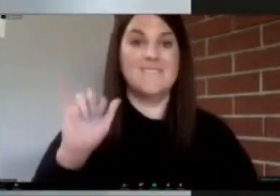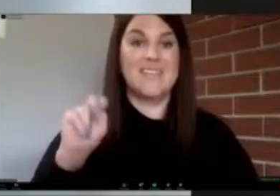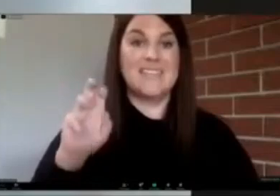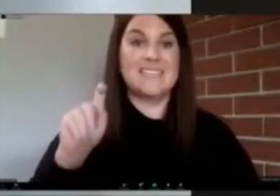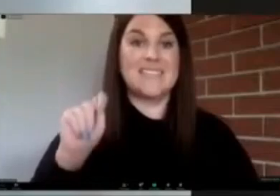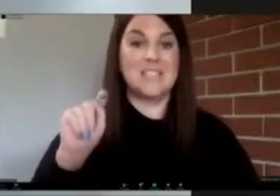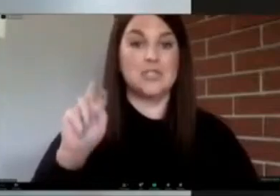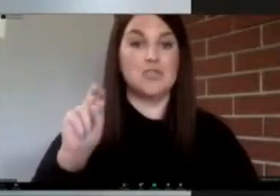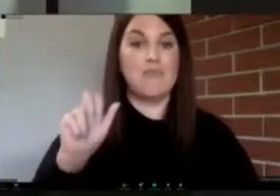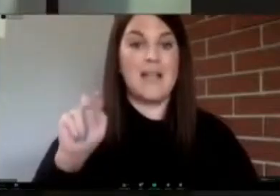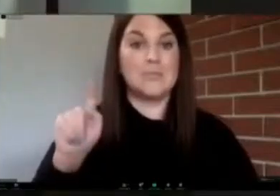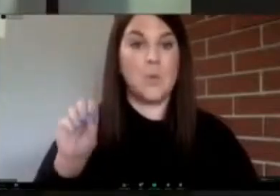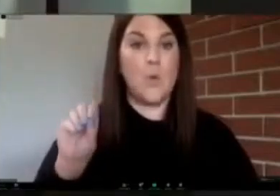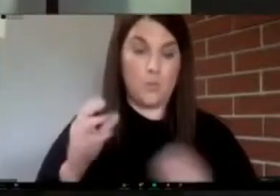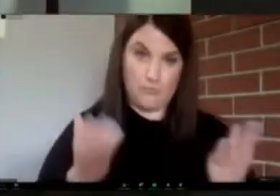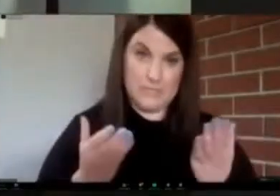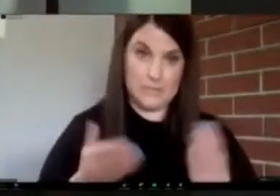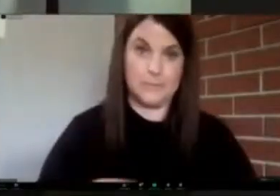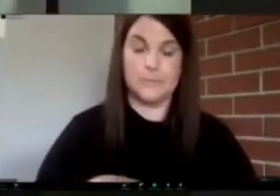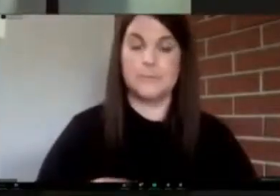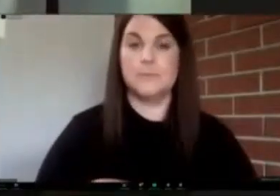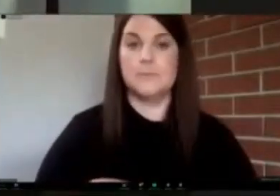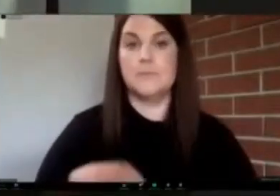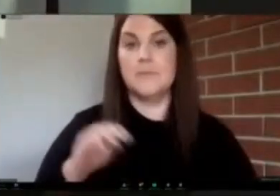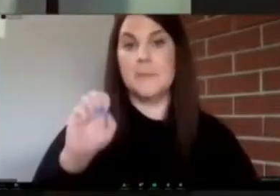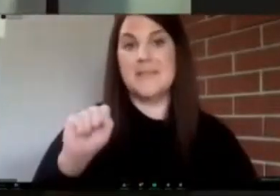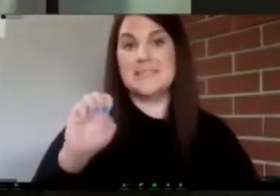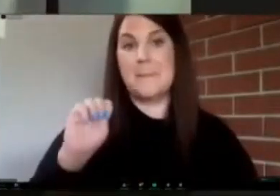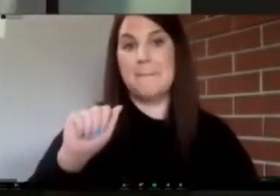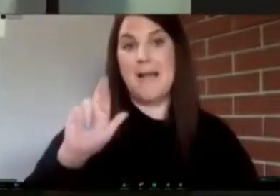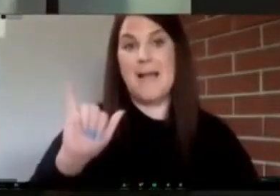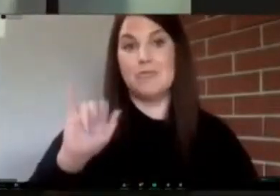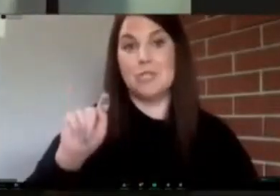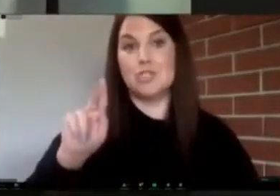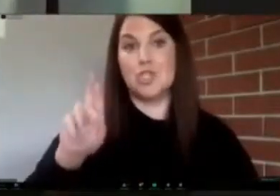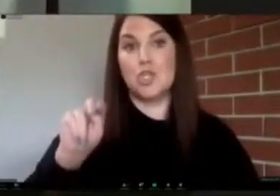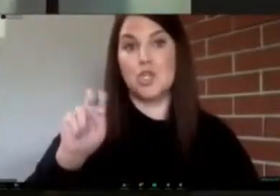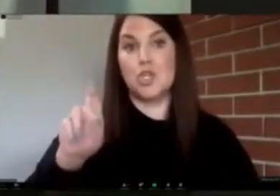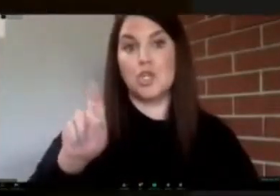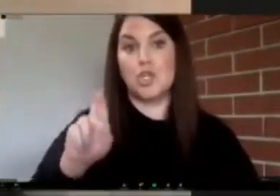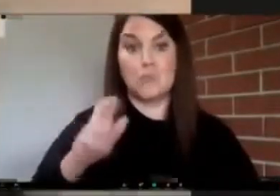Vincent Toranzo: Present. Minh Wendt: Ms. Mary Turner? Mary Turner: Present.